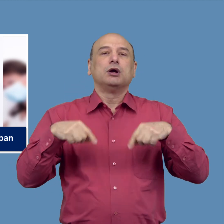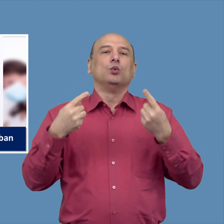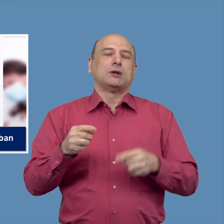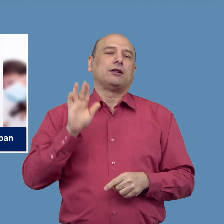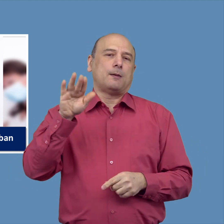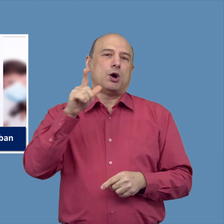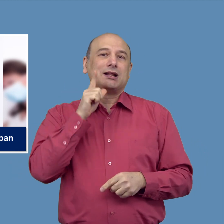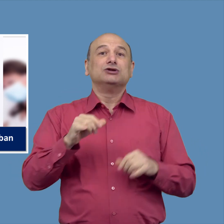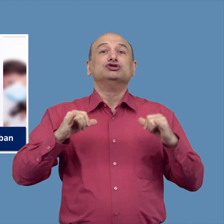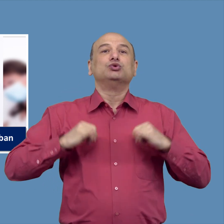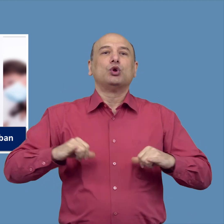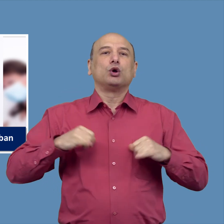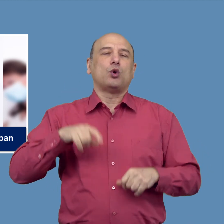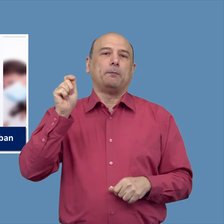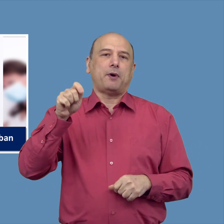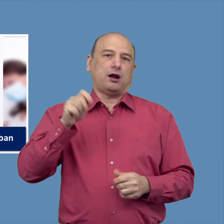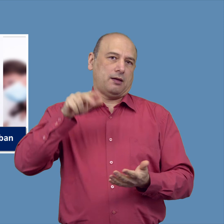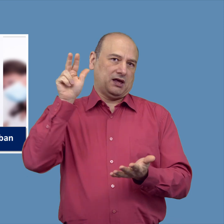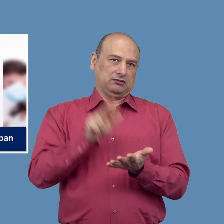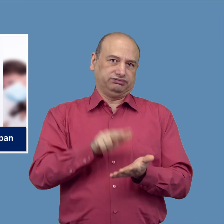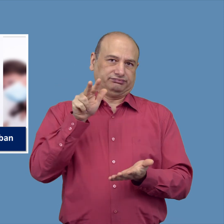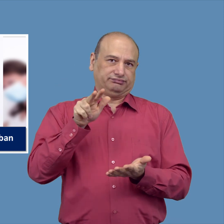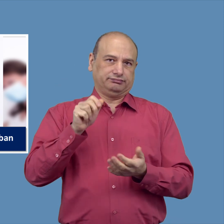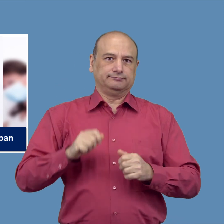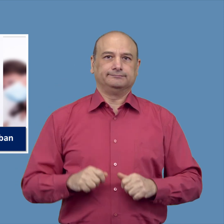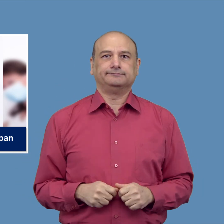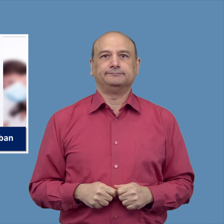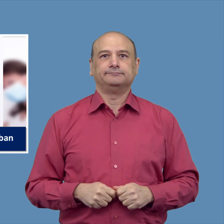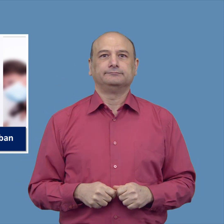majd a tervek szerint csütörtökön szavaz róla az osztrák törvényhozás.